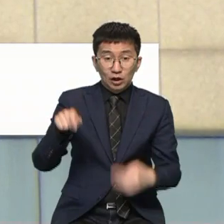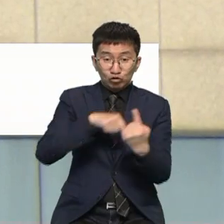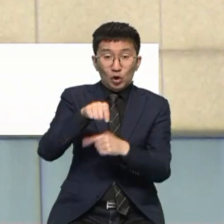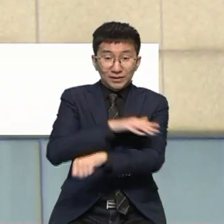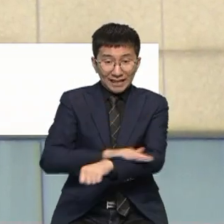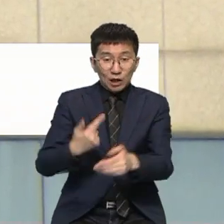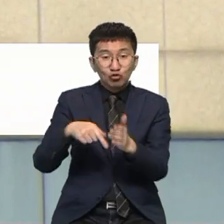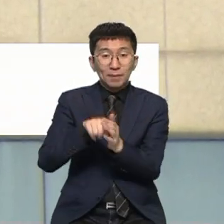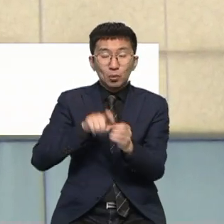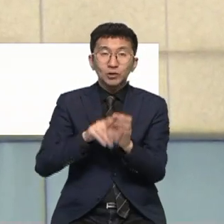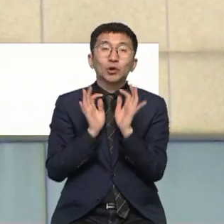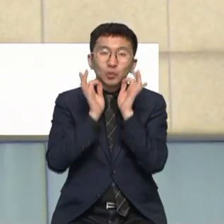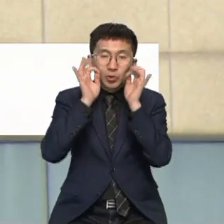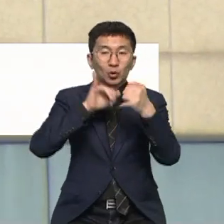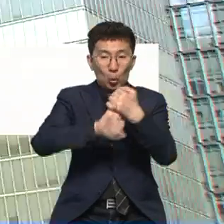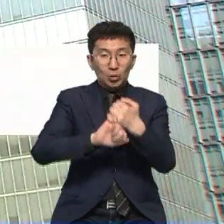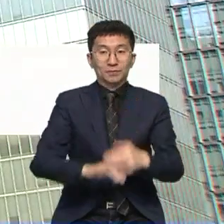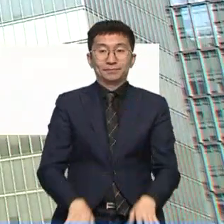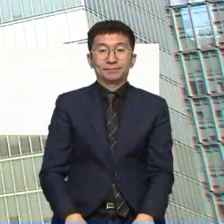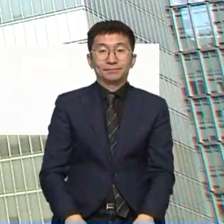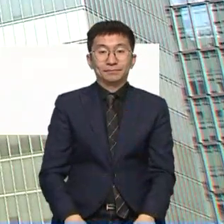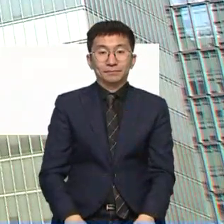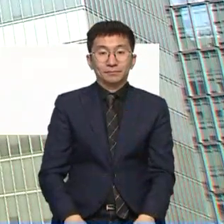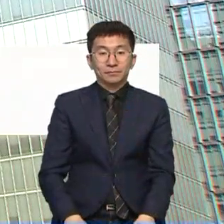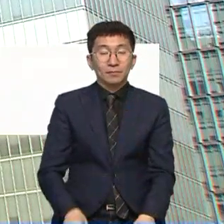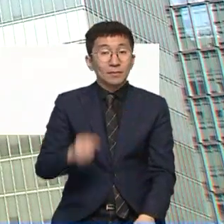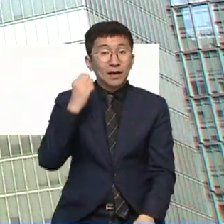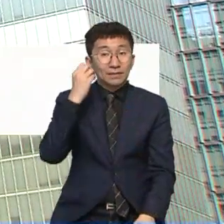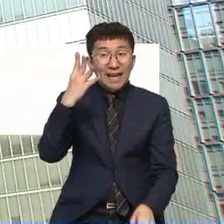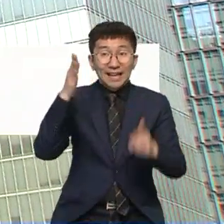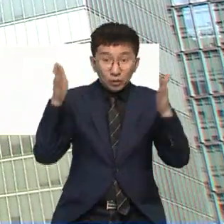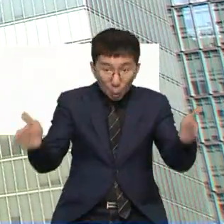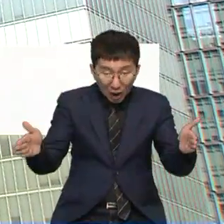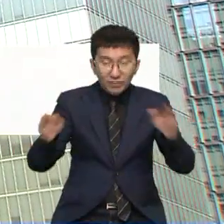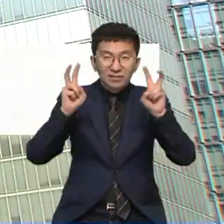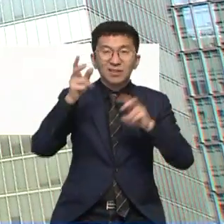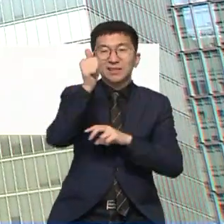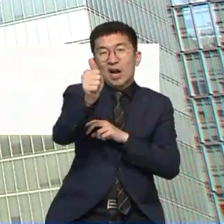(기자) 넉 달 넘게 대표 선임 절차한 네 번째 하게 된 상황.